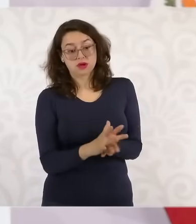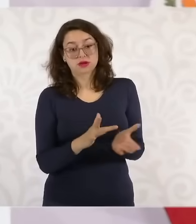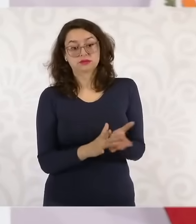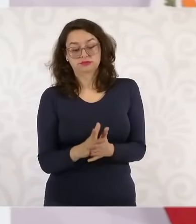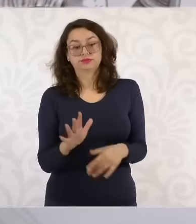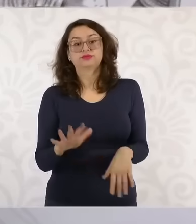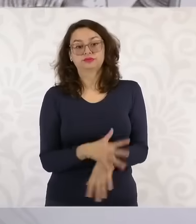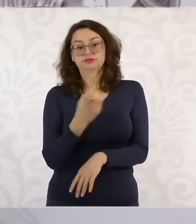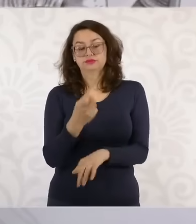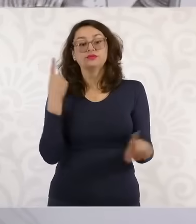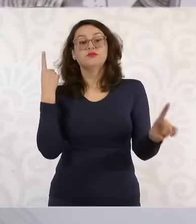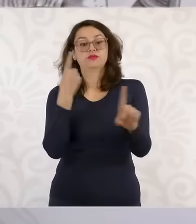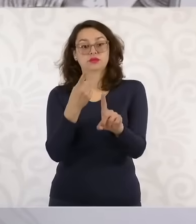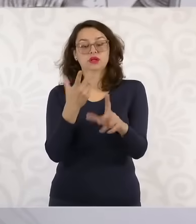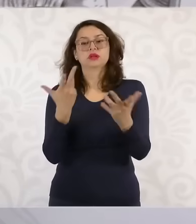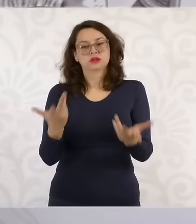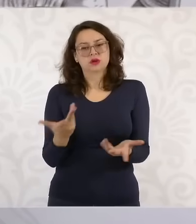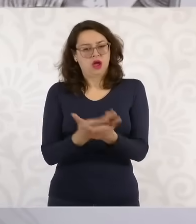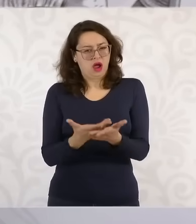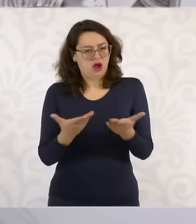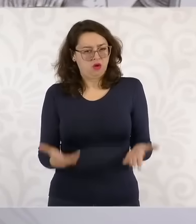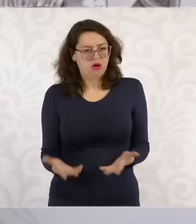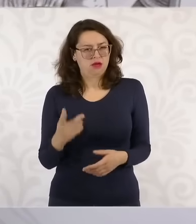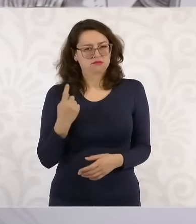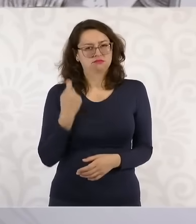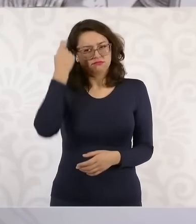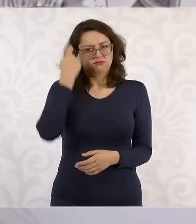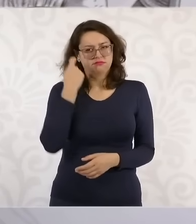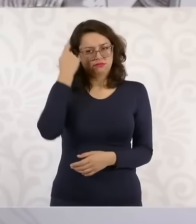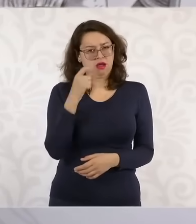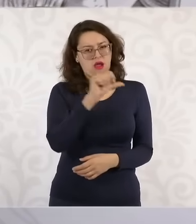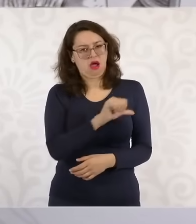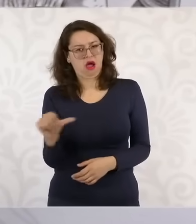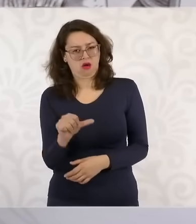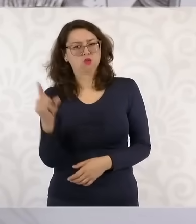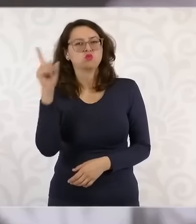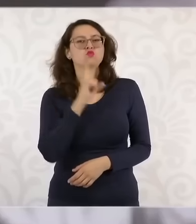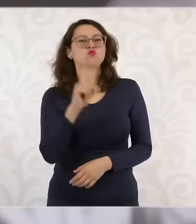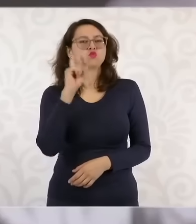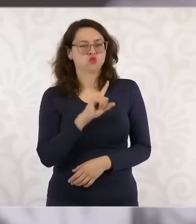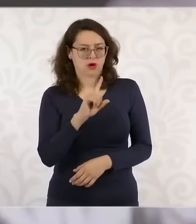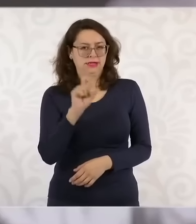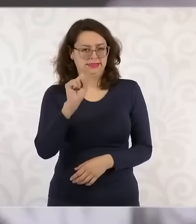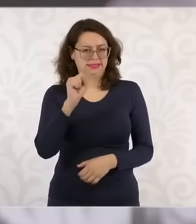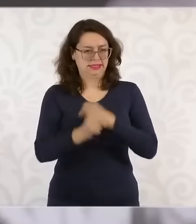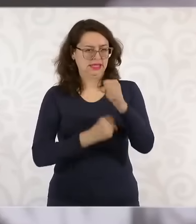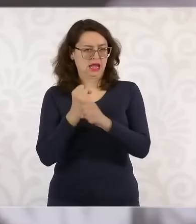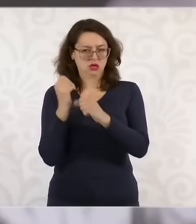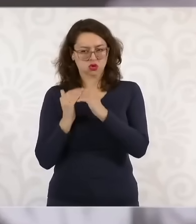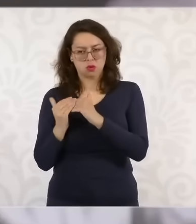el objetivo de reconocer toda esta eh historia y trabajo de cuidados de las mujeres que hacen